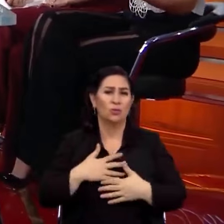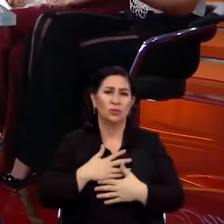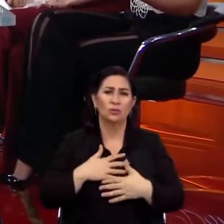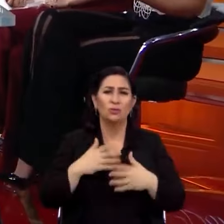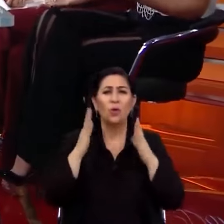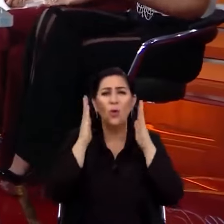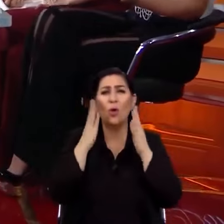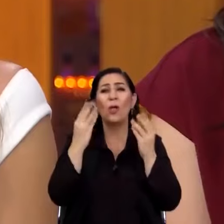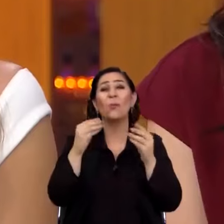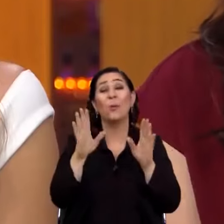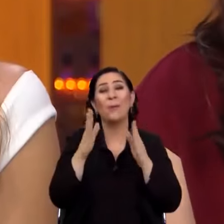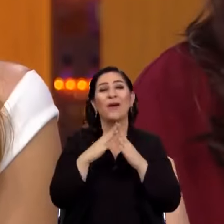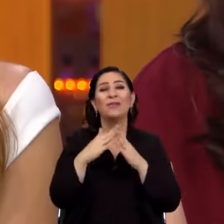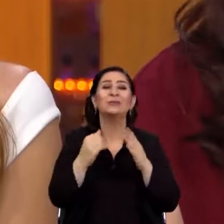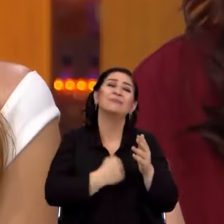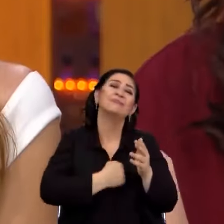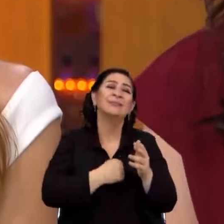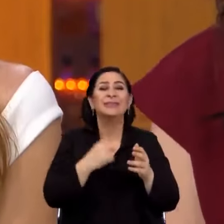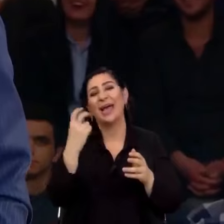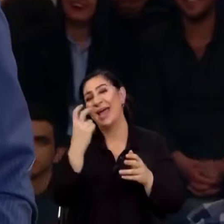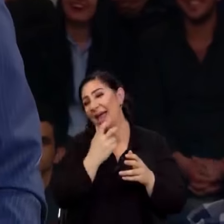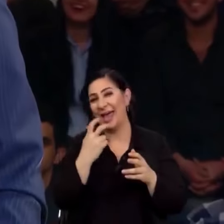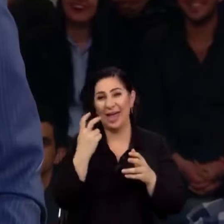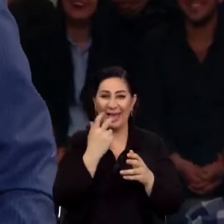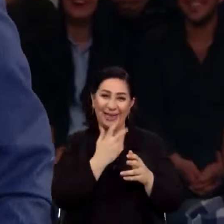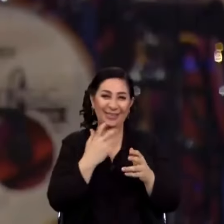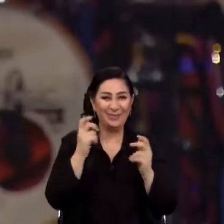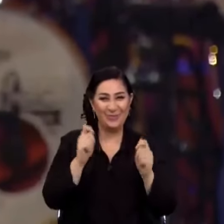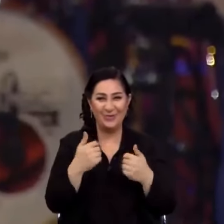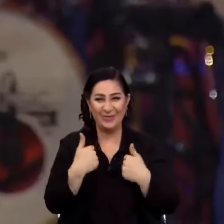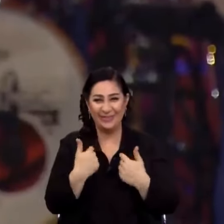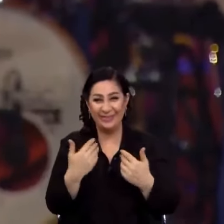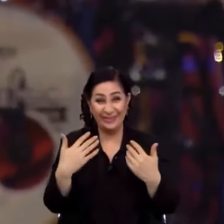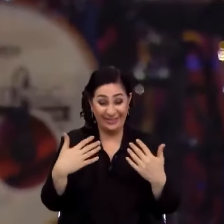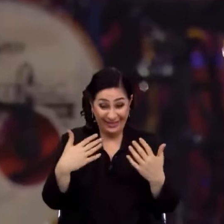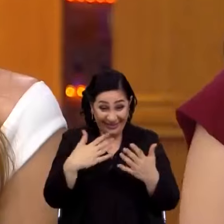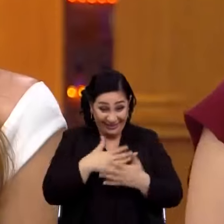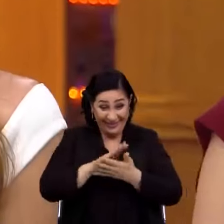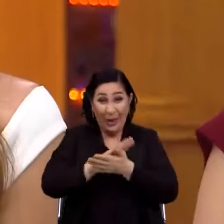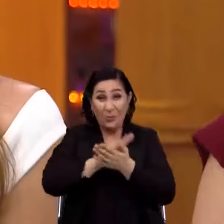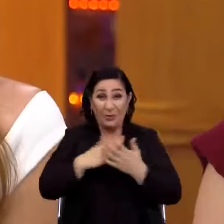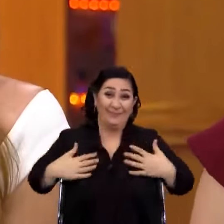olamıyorum ama evde kendi kendim sabunlanır Ken neye konsantre oluyorsun